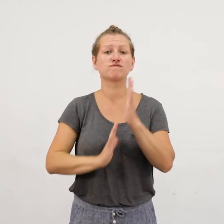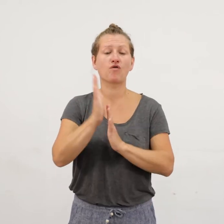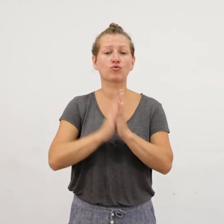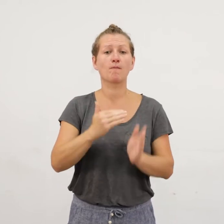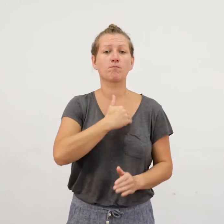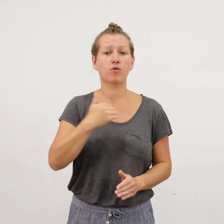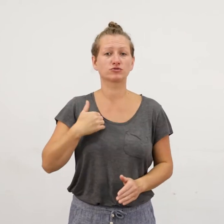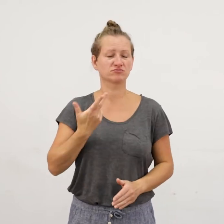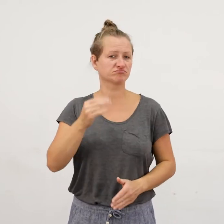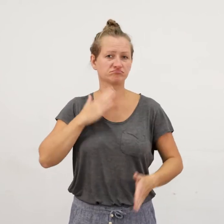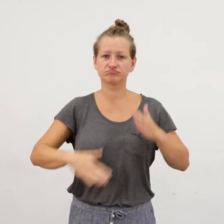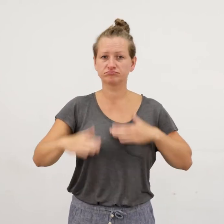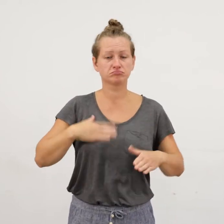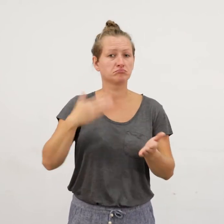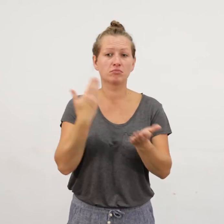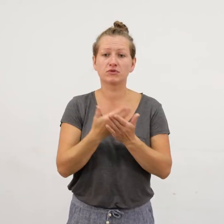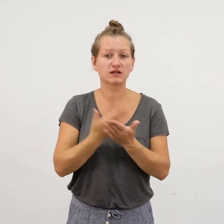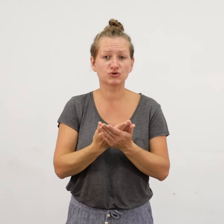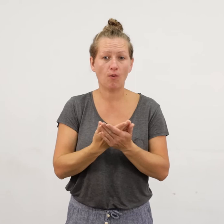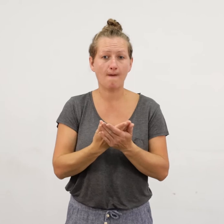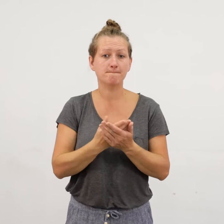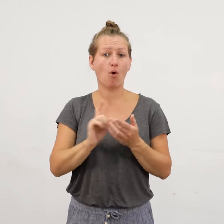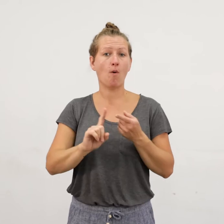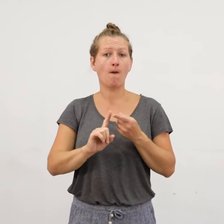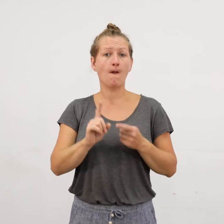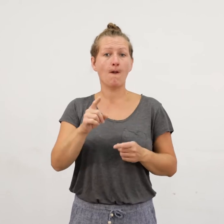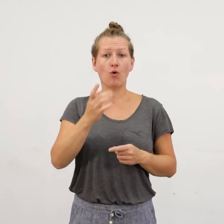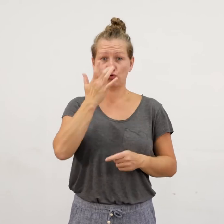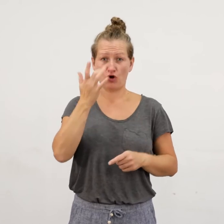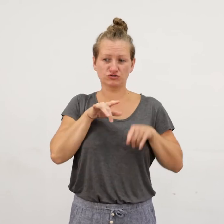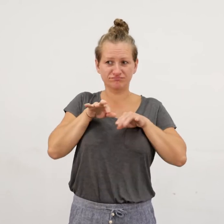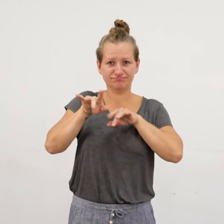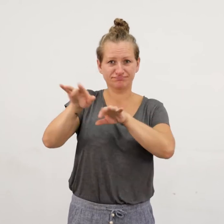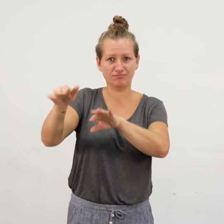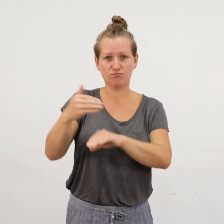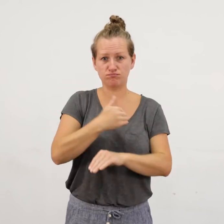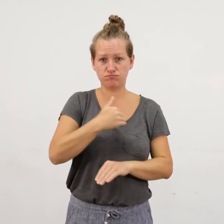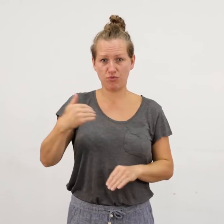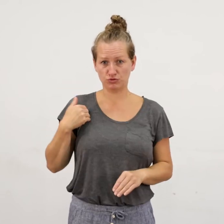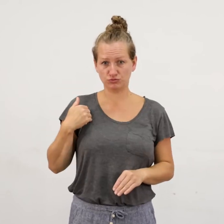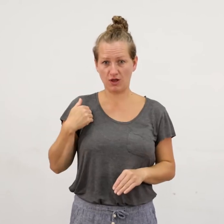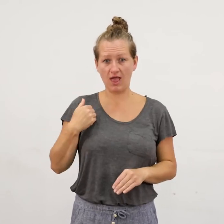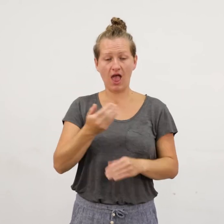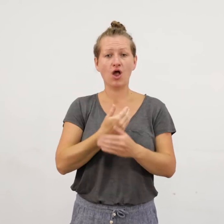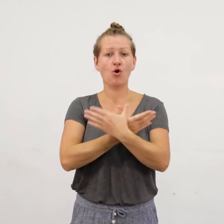Odrodzona po wojnie Polska nie cieszyła się pełną niepodległością, była zależna od Związku Sowieckiego.